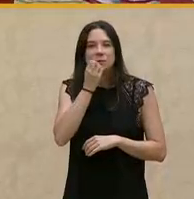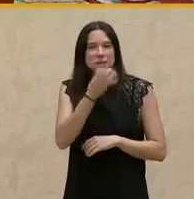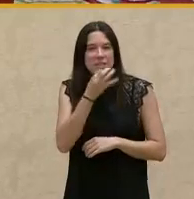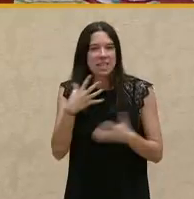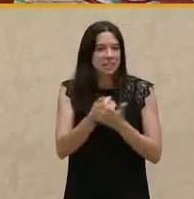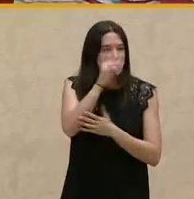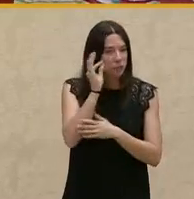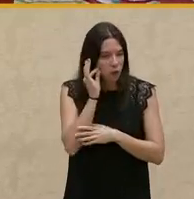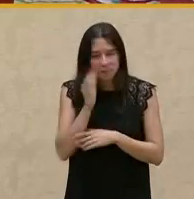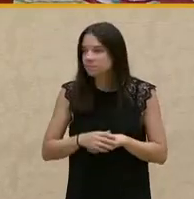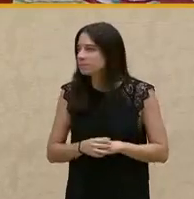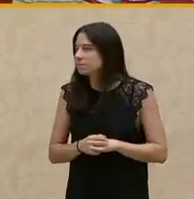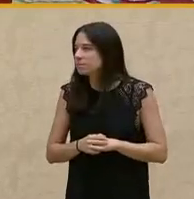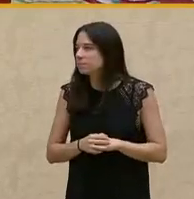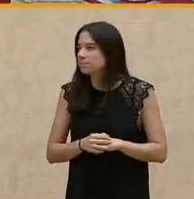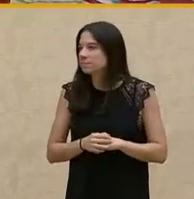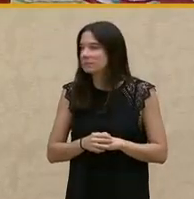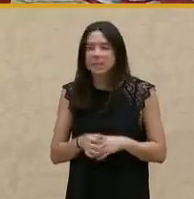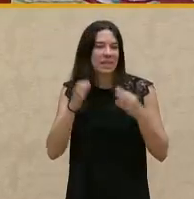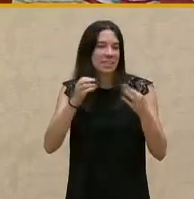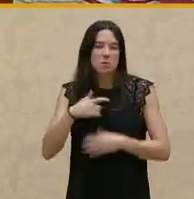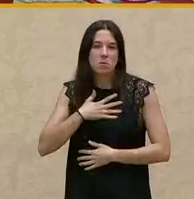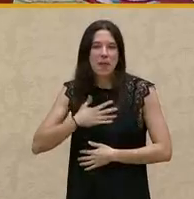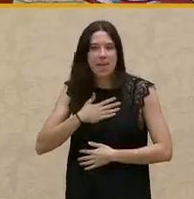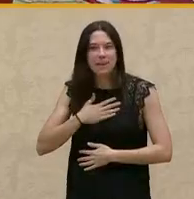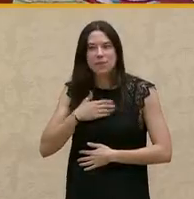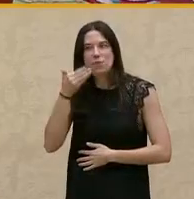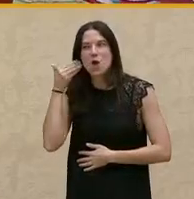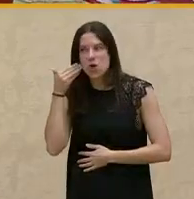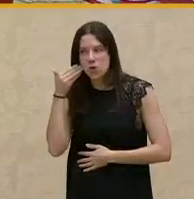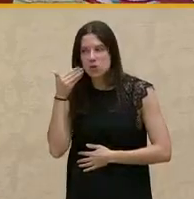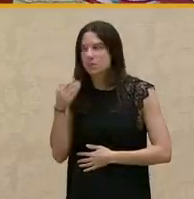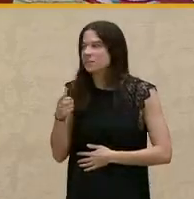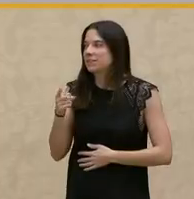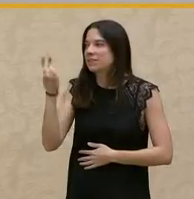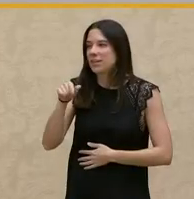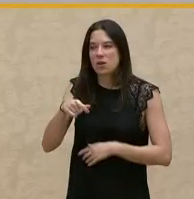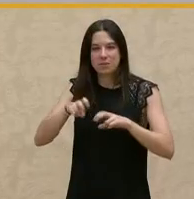a todas. Como siempre, un placenteró y un honor compartir hoy esta mesa con todas las personas